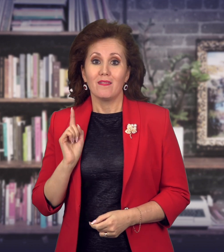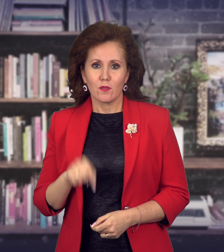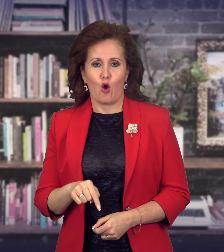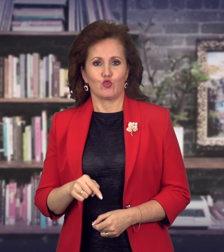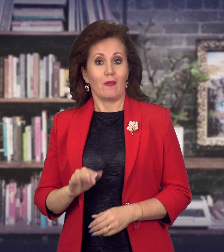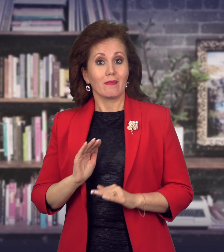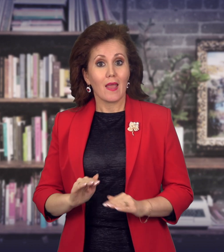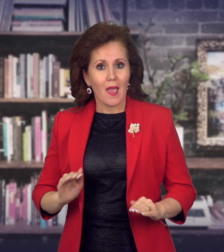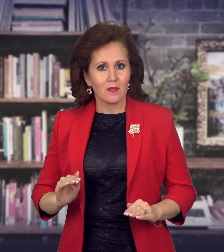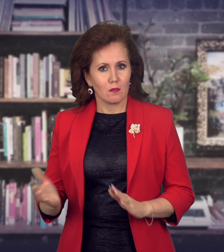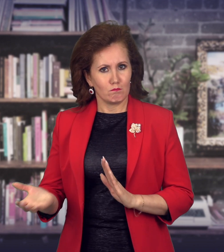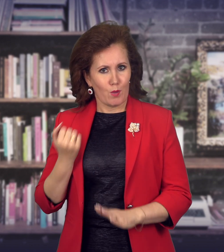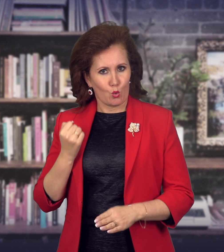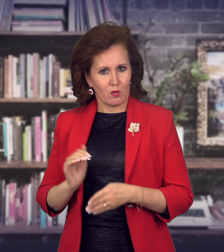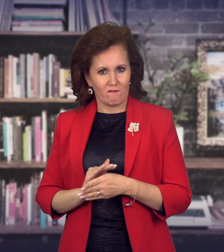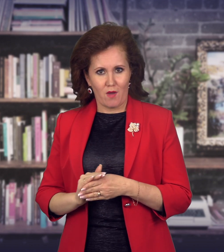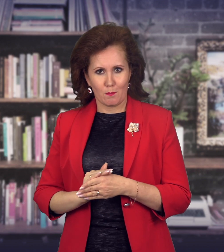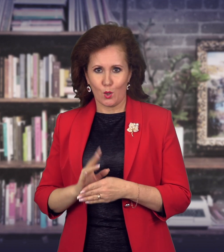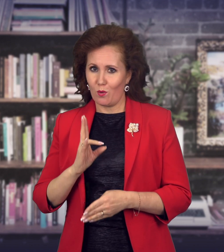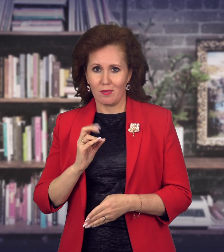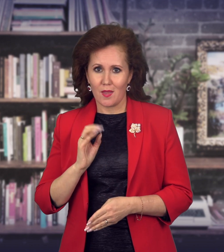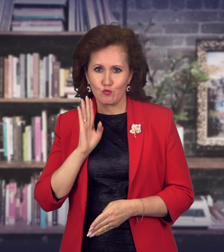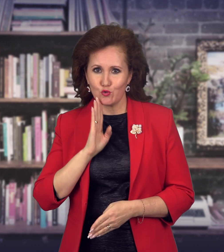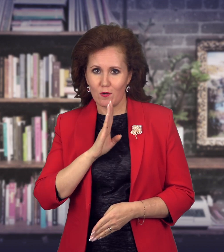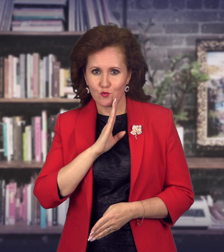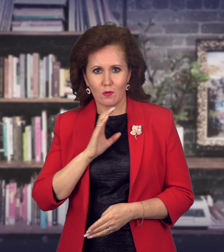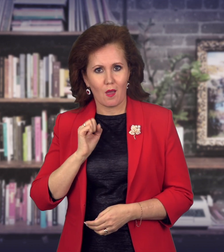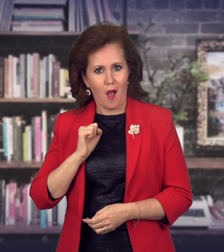И даже дети берут фамилию не женщины, а мужчины!